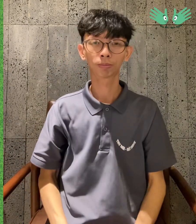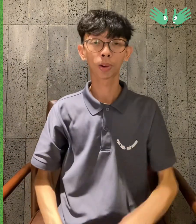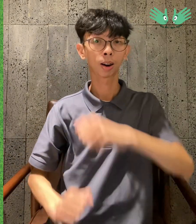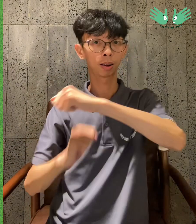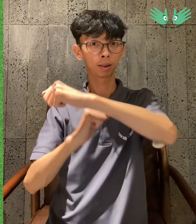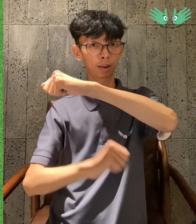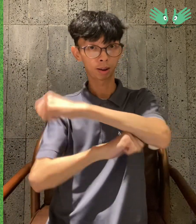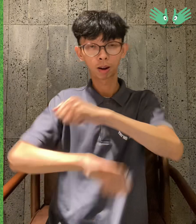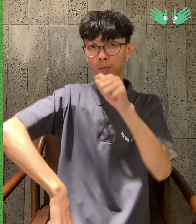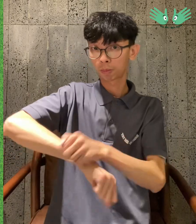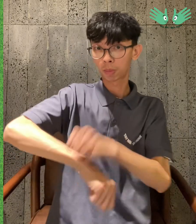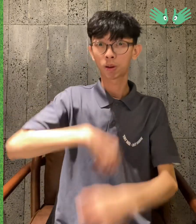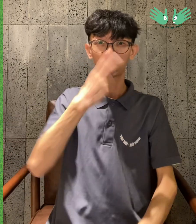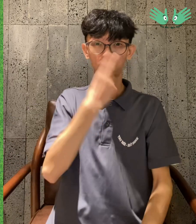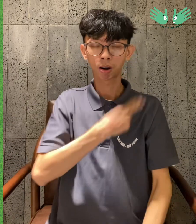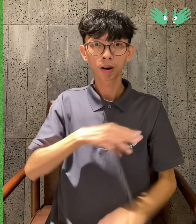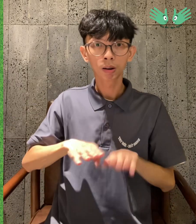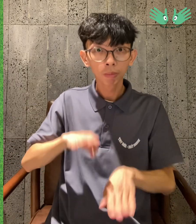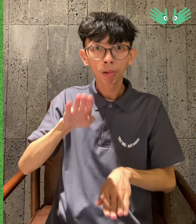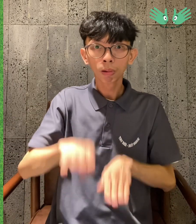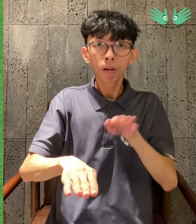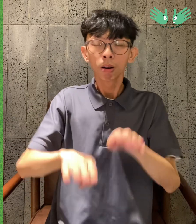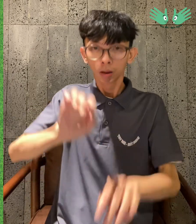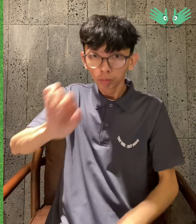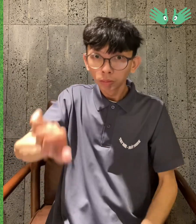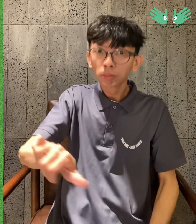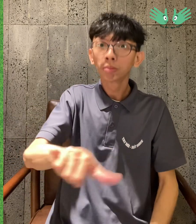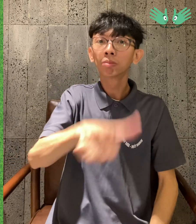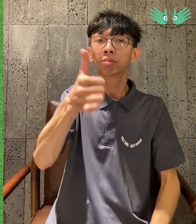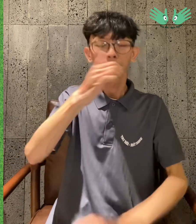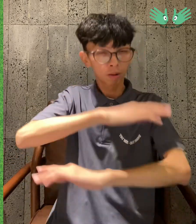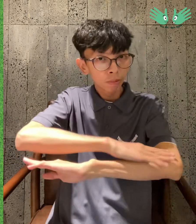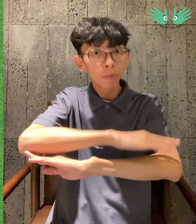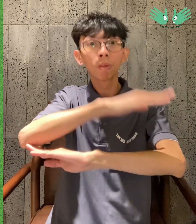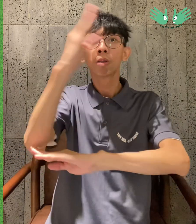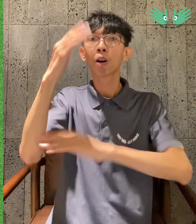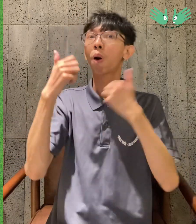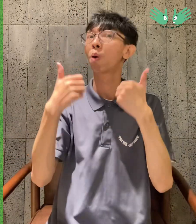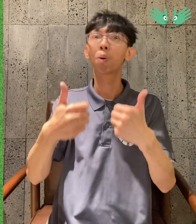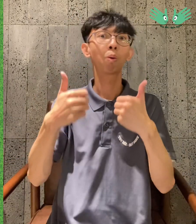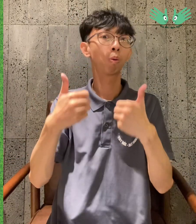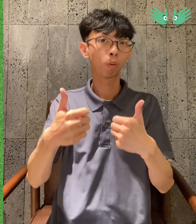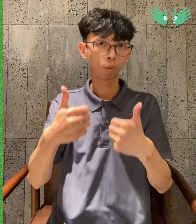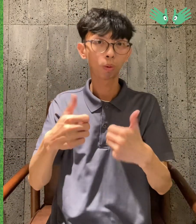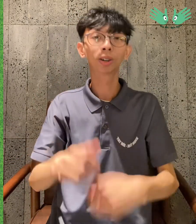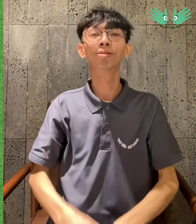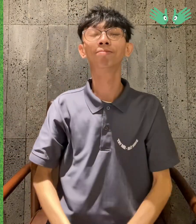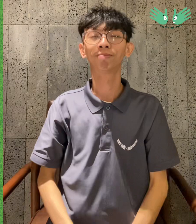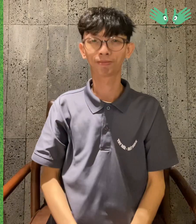khiến nền bóng đá Việt Nam được đột phá, phát triển, vượt trội...